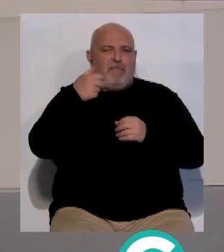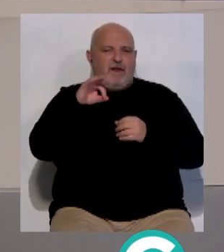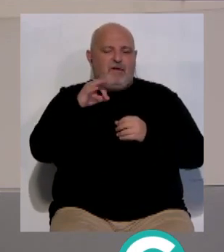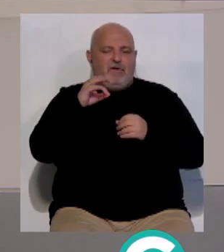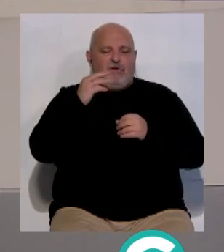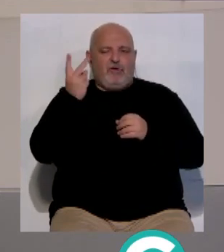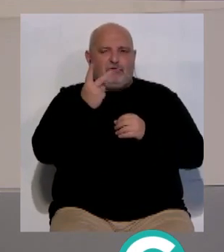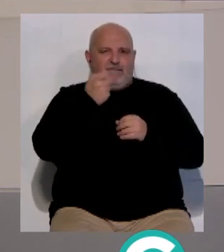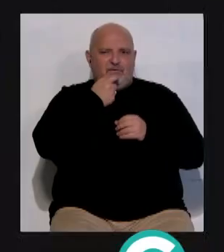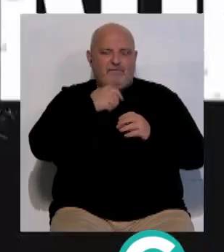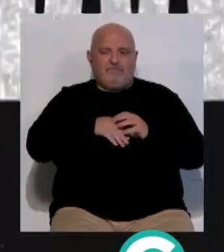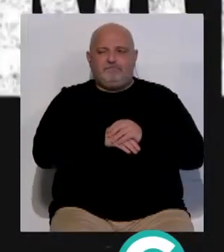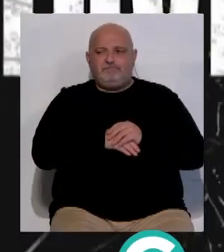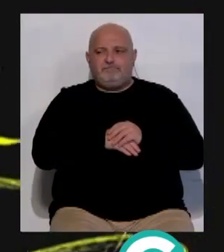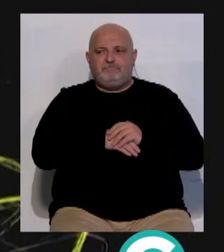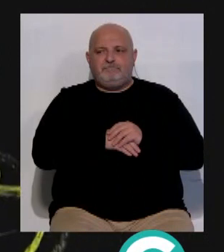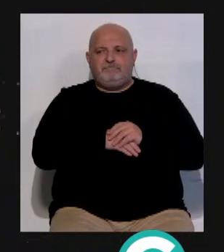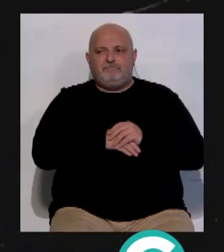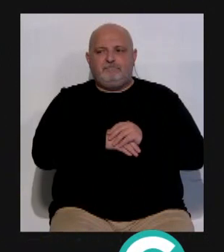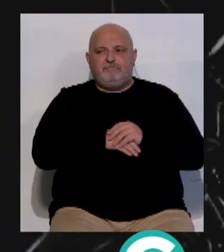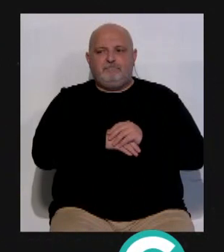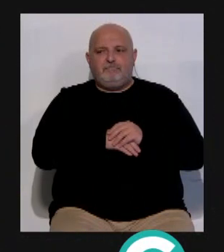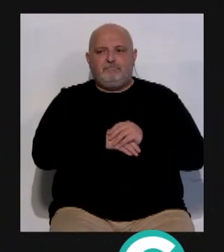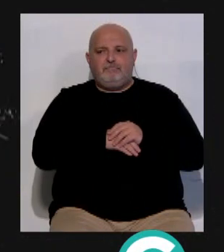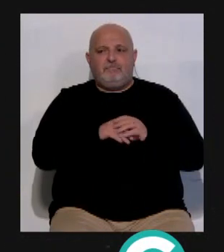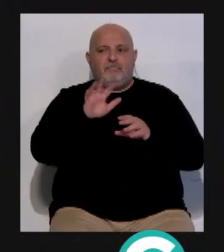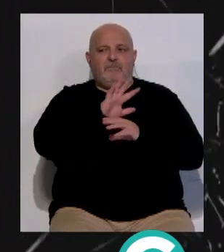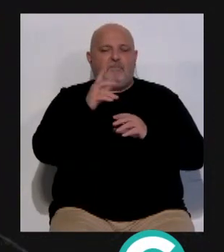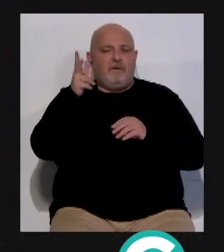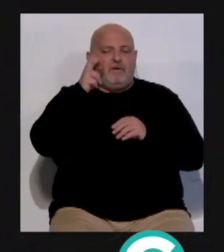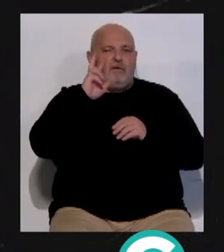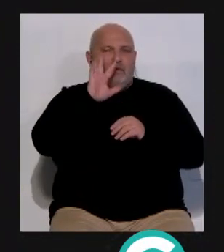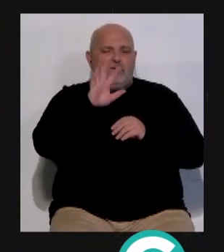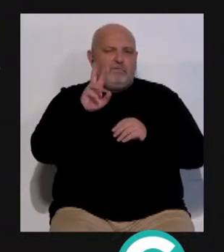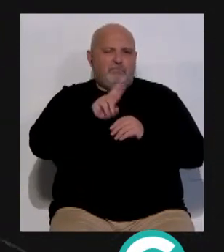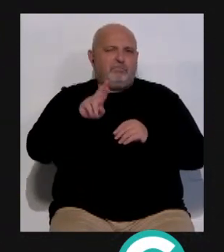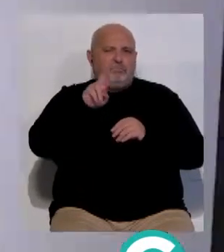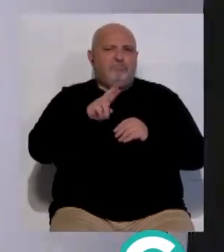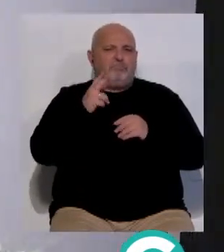Cerro me imagino que habrá visto la jugada repetida varias veces Qué le